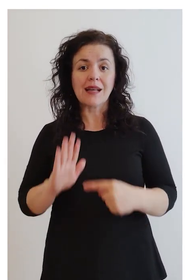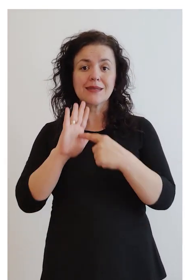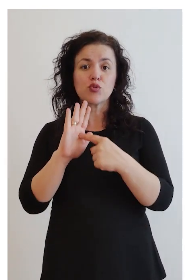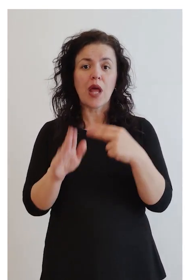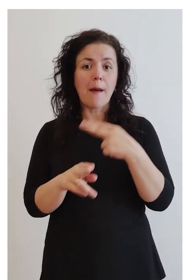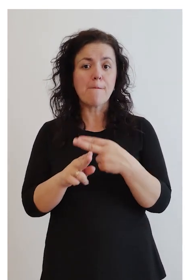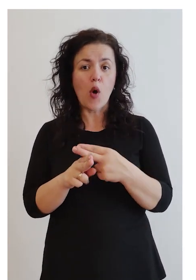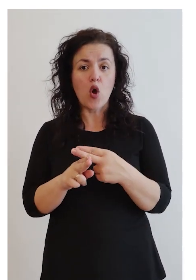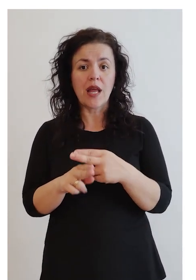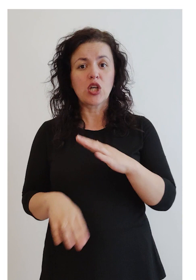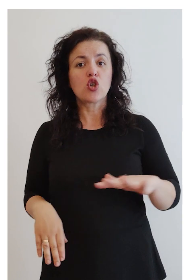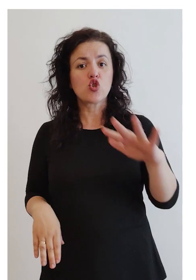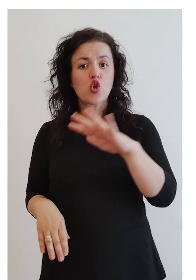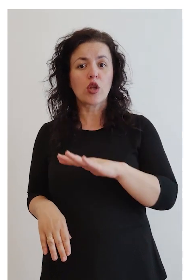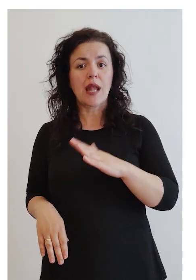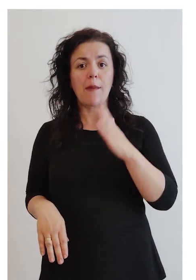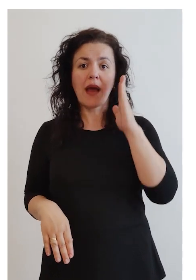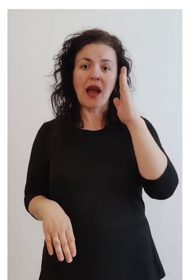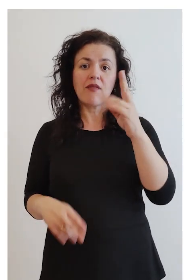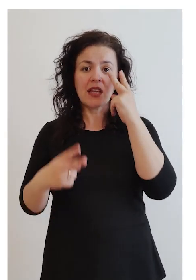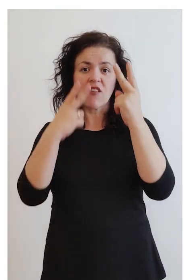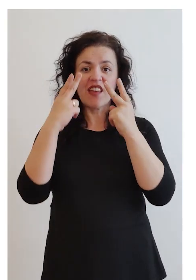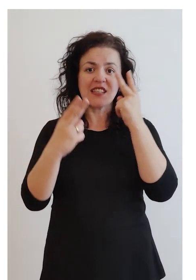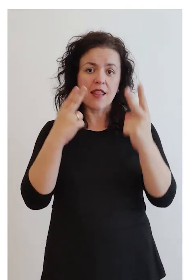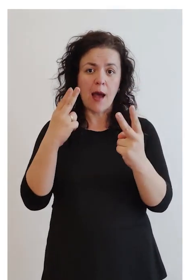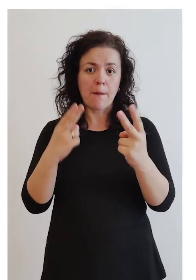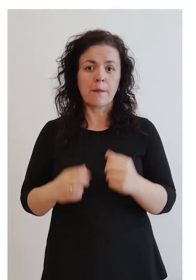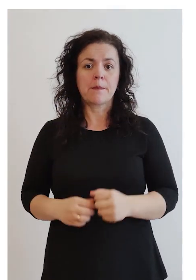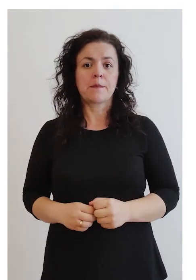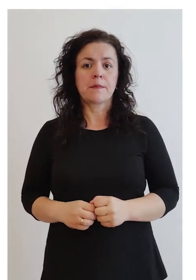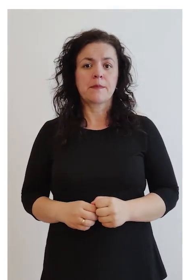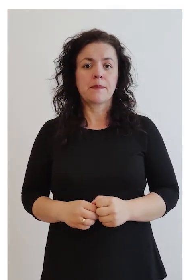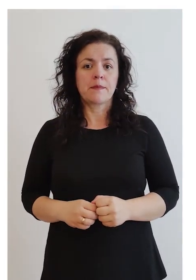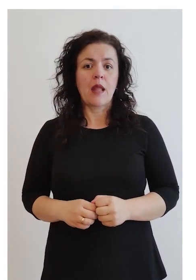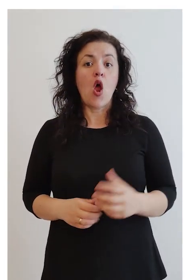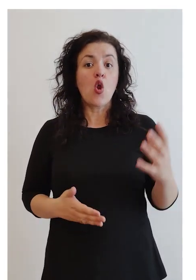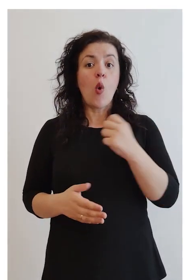Luați măsurile de precauție adecvate, cum ar fi vaccinarea.